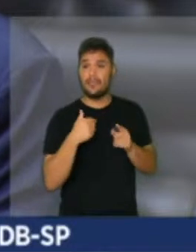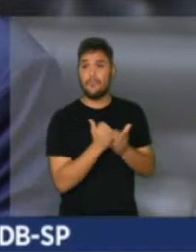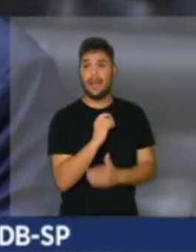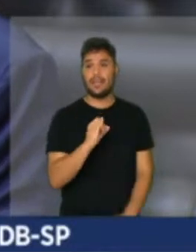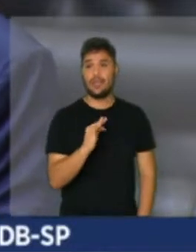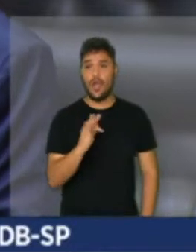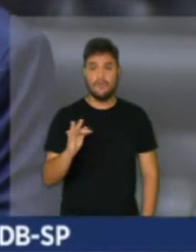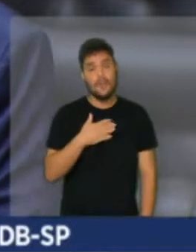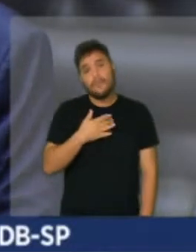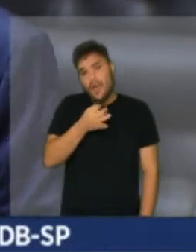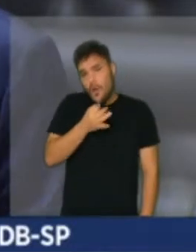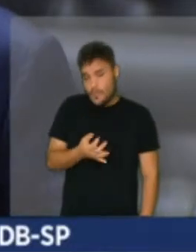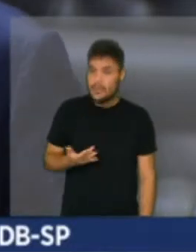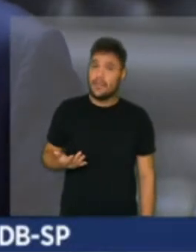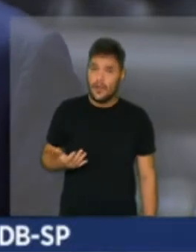TRANSPARÊNCIA, NÃO É SÓ COM A LEGALIDADE. ENTÃO,